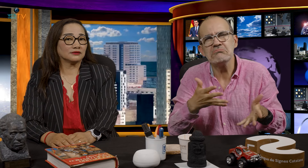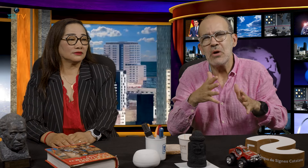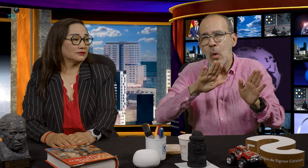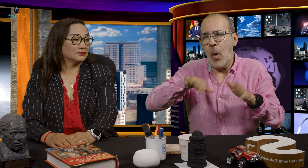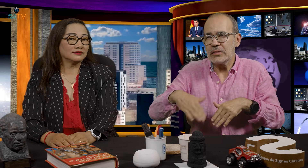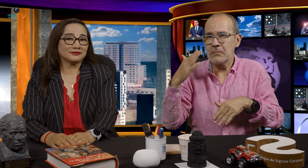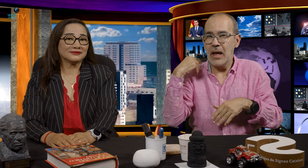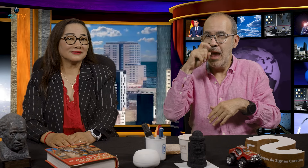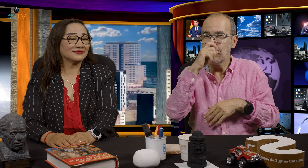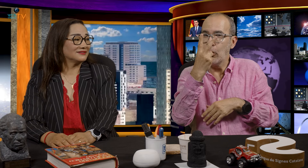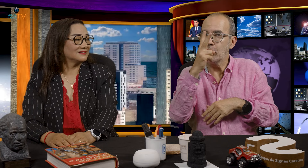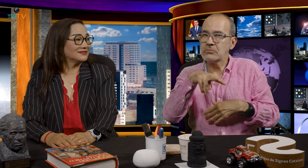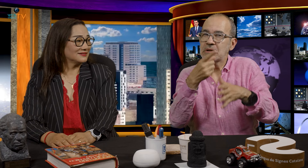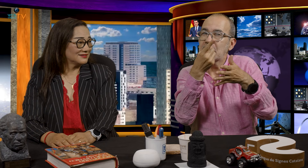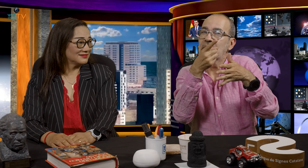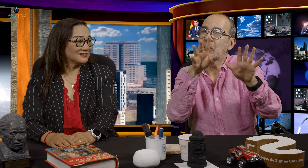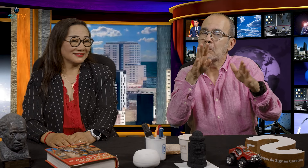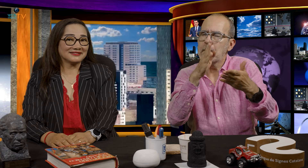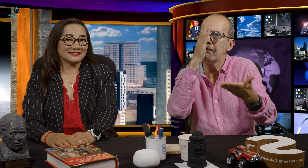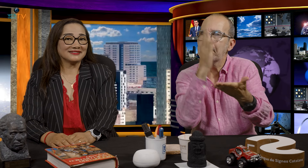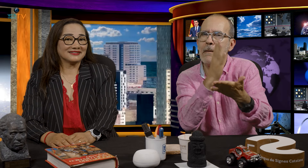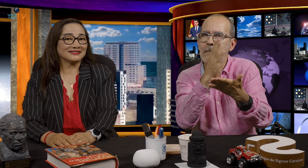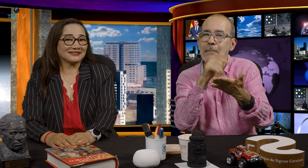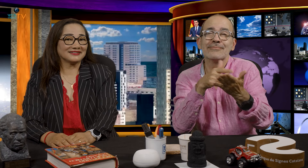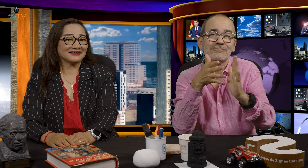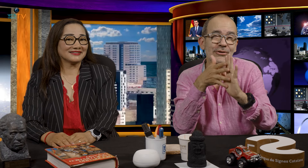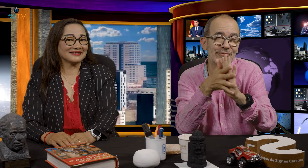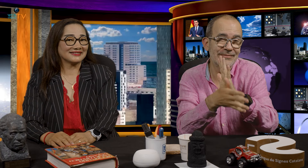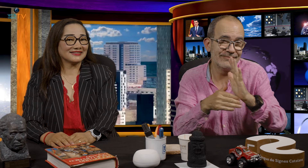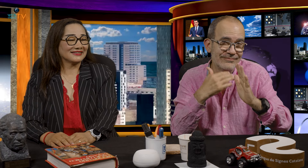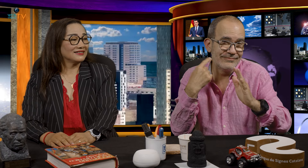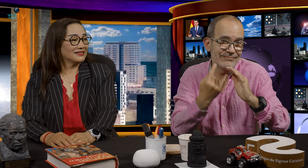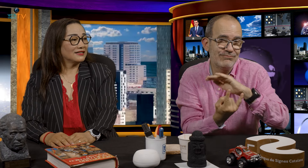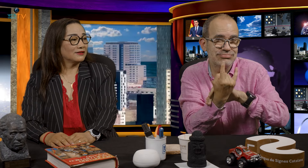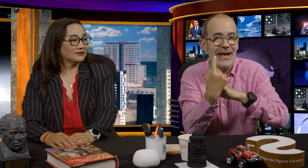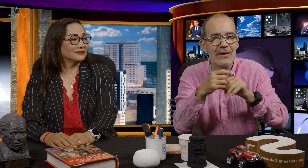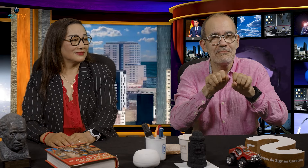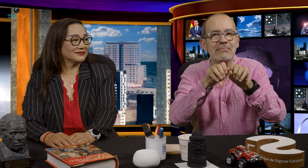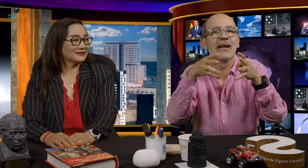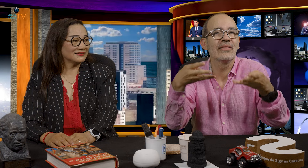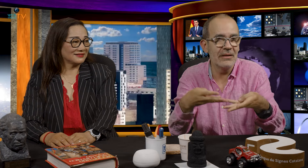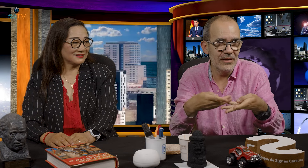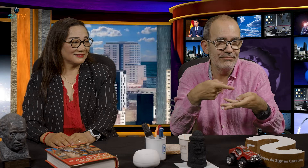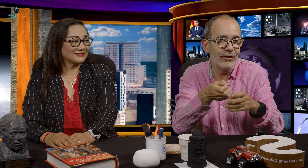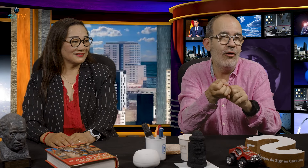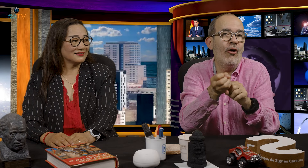Realmente, desde 2019, una interrupción causada por la pandemia del COVID.